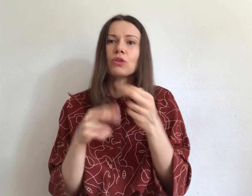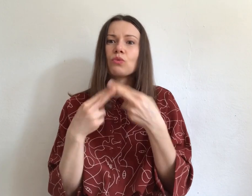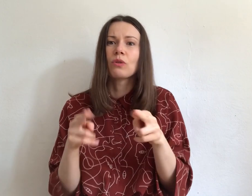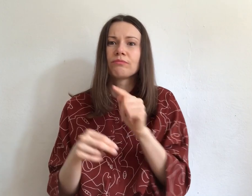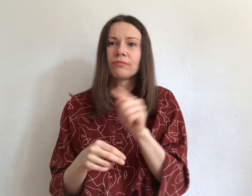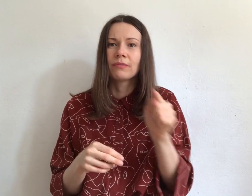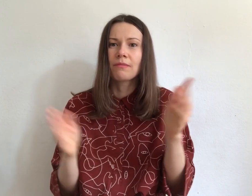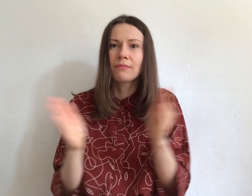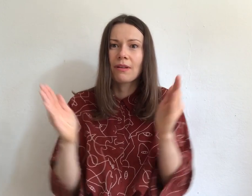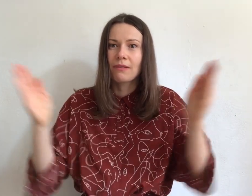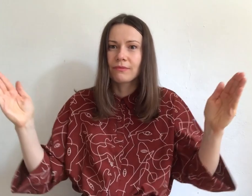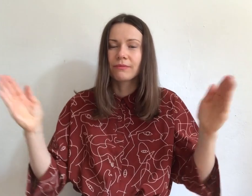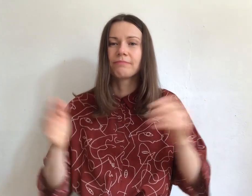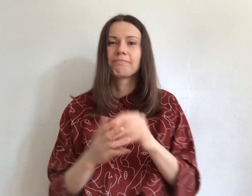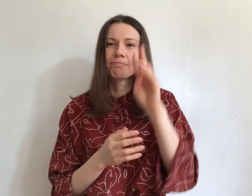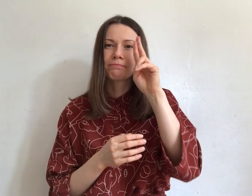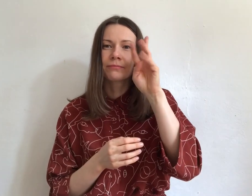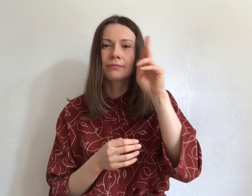możemy się domyśleć, jakie to znaki